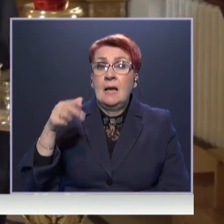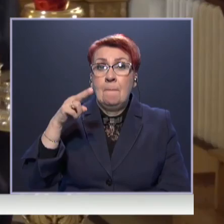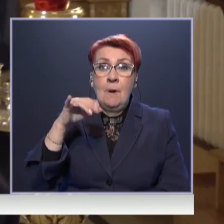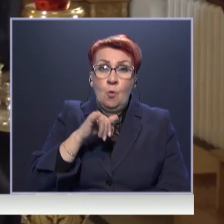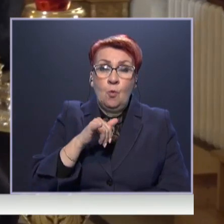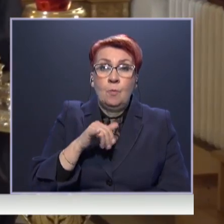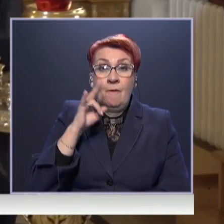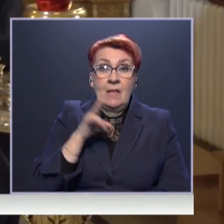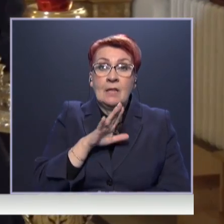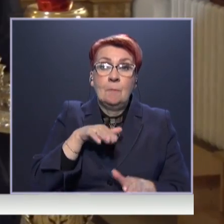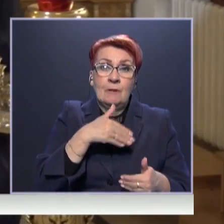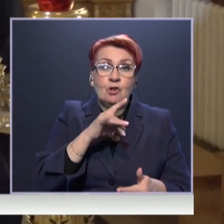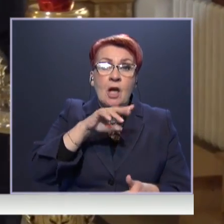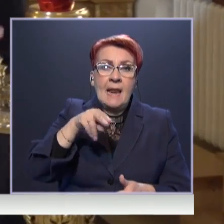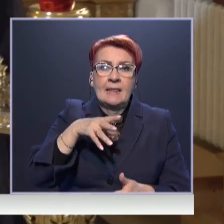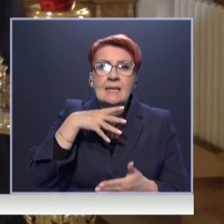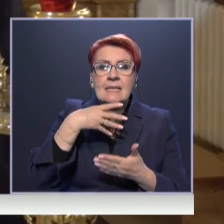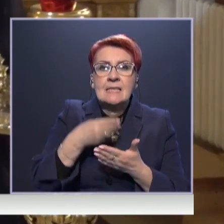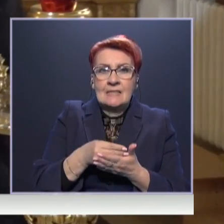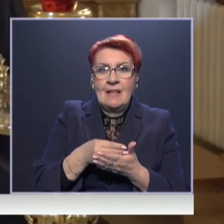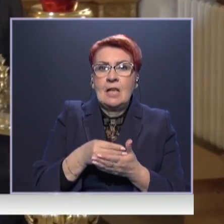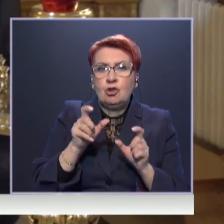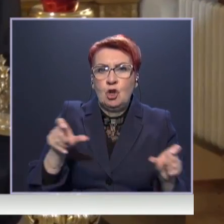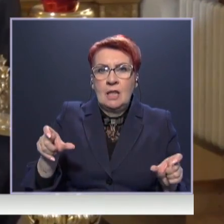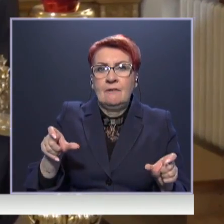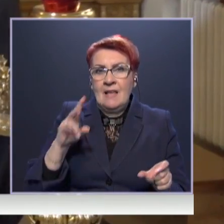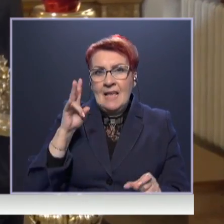предложил ряд своих членов Синода тех кого бы он видел